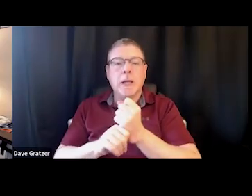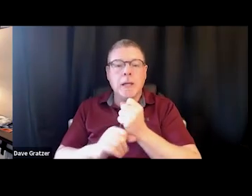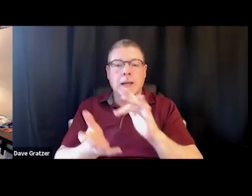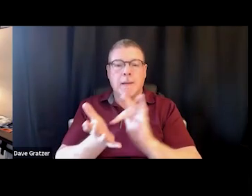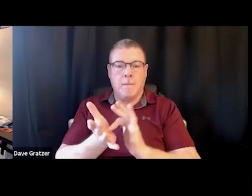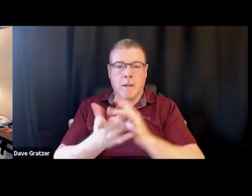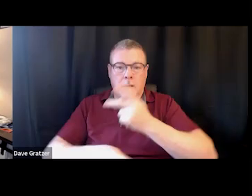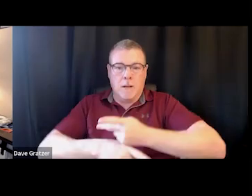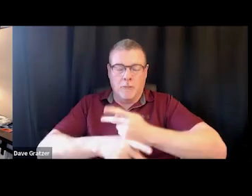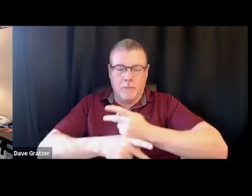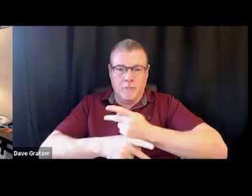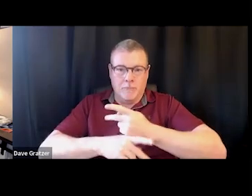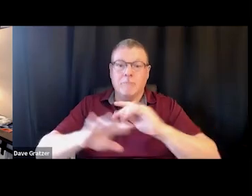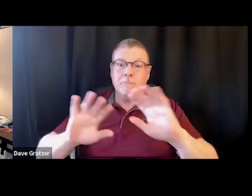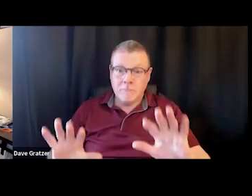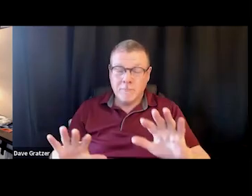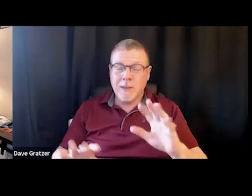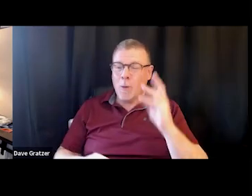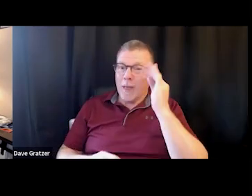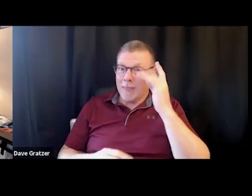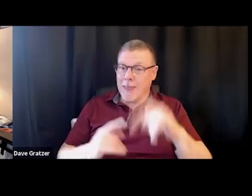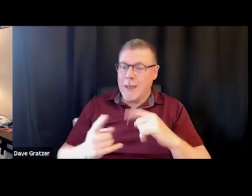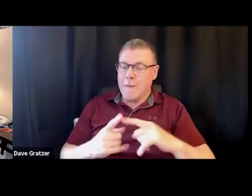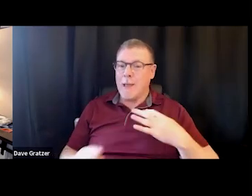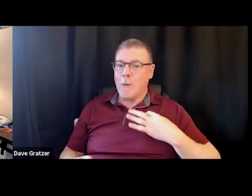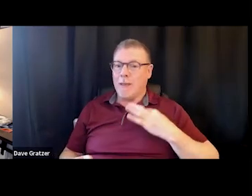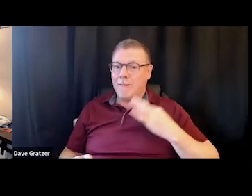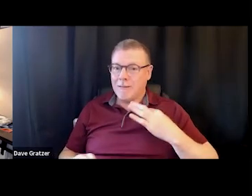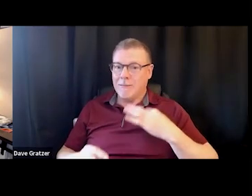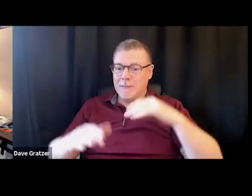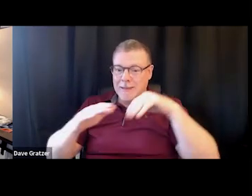Y entonces, al pensar en la elegibilidad para beneficios,